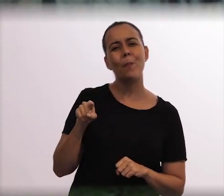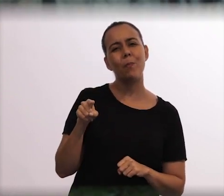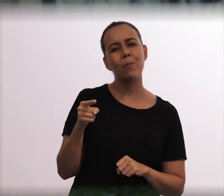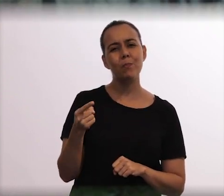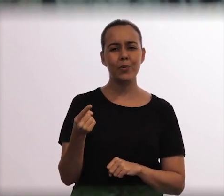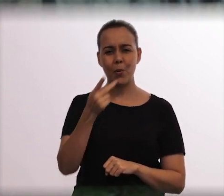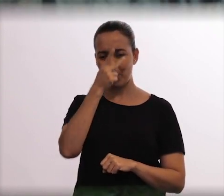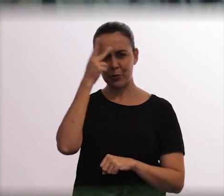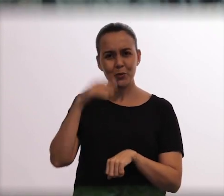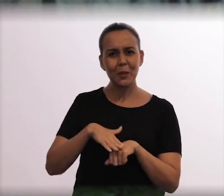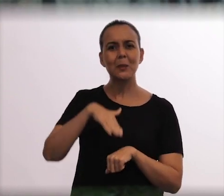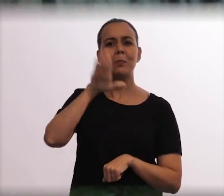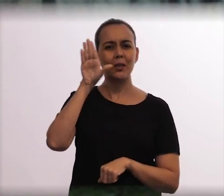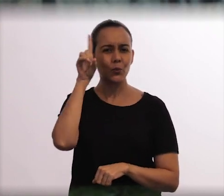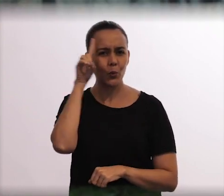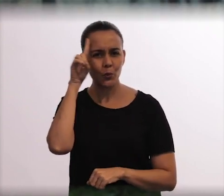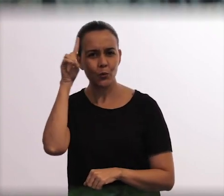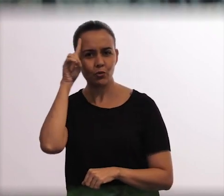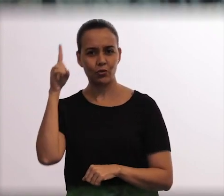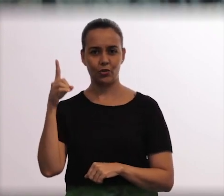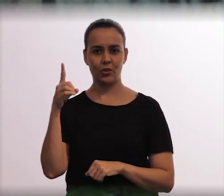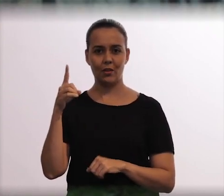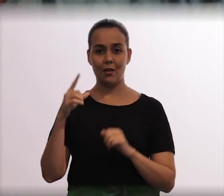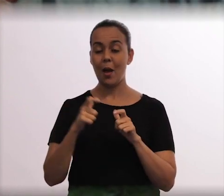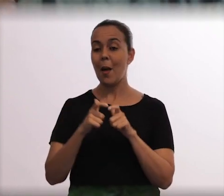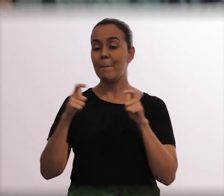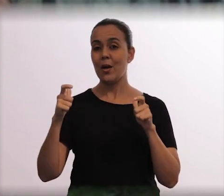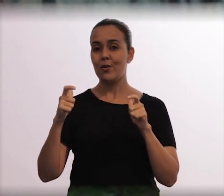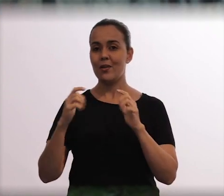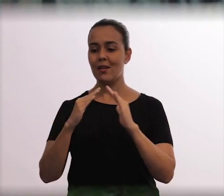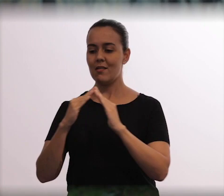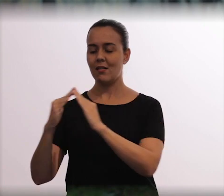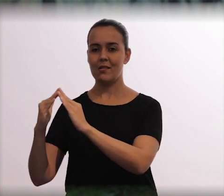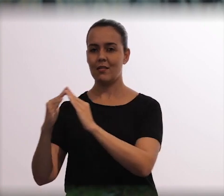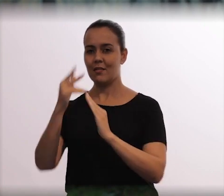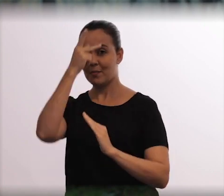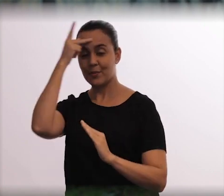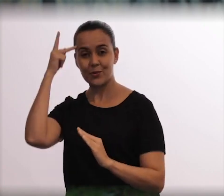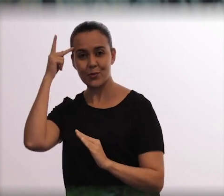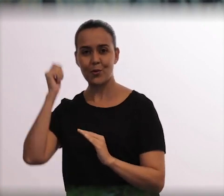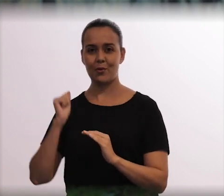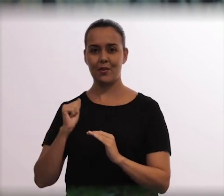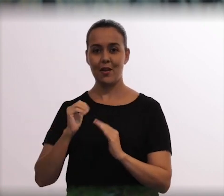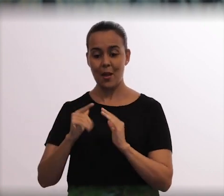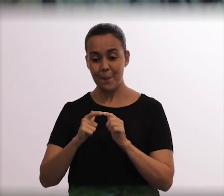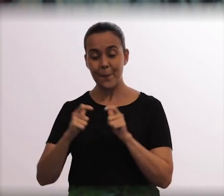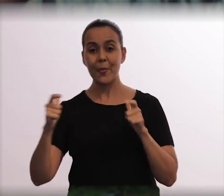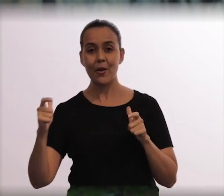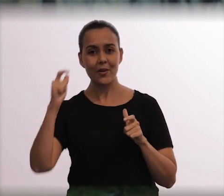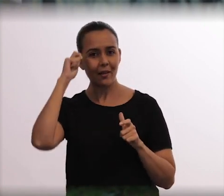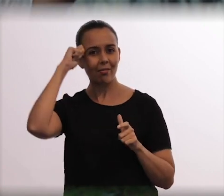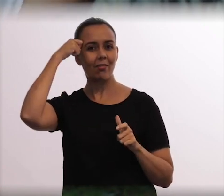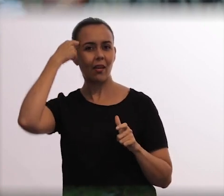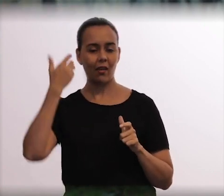a maioria são negras e a gente achar que é muito esperto, entendeu? A gente só ficar com o nosso empoderamento, entre aspas,